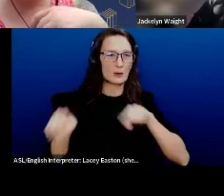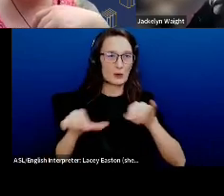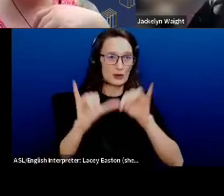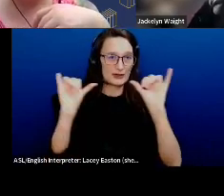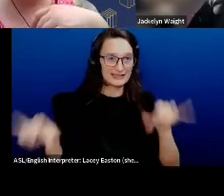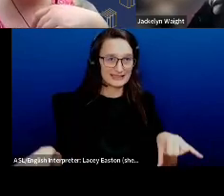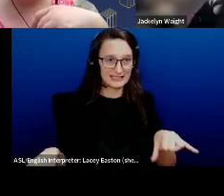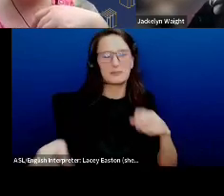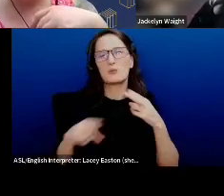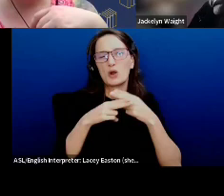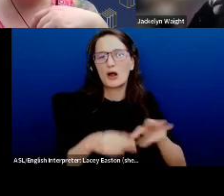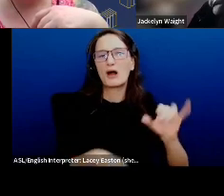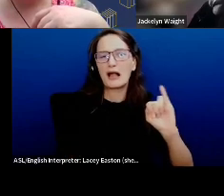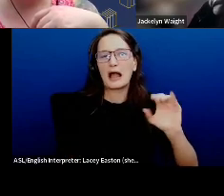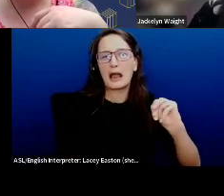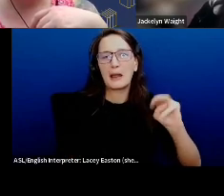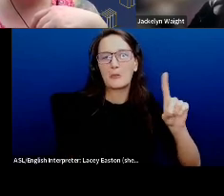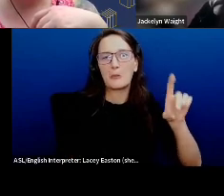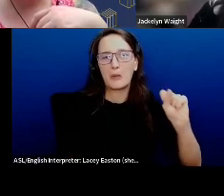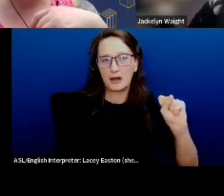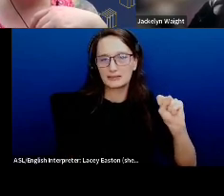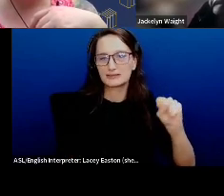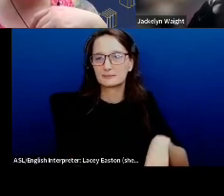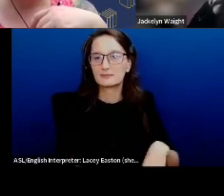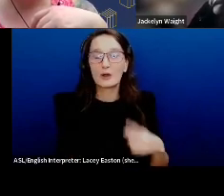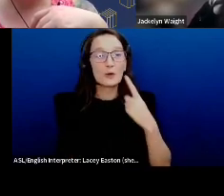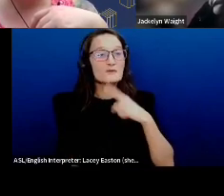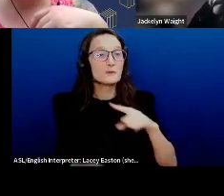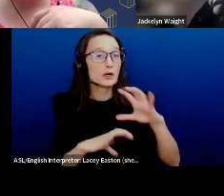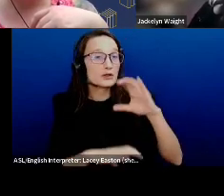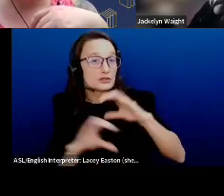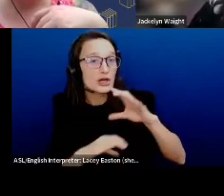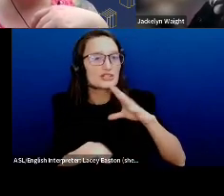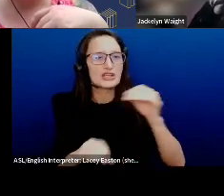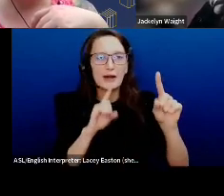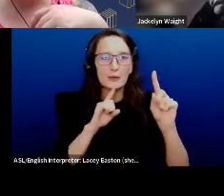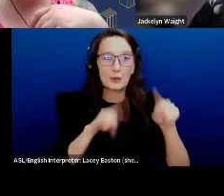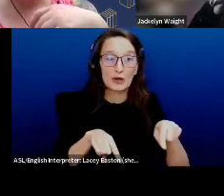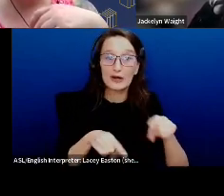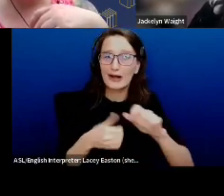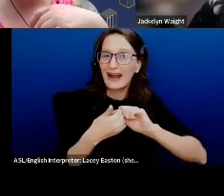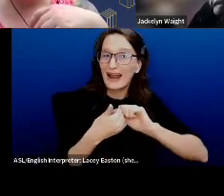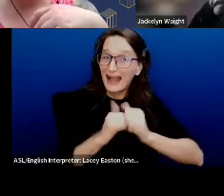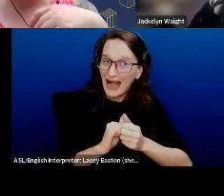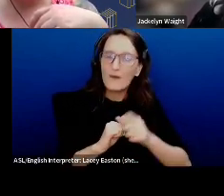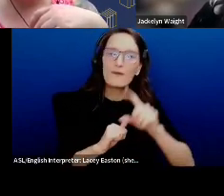IMOD. Para buscar y realizar un pedido, debe ser miembro registrado con una